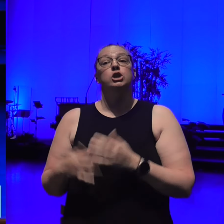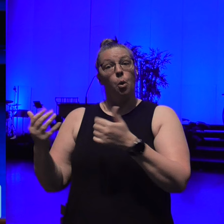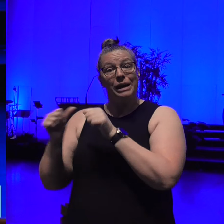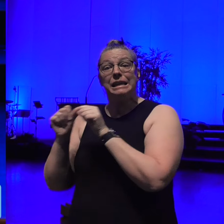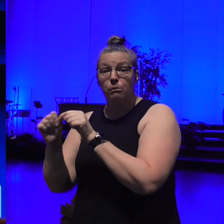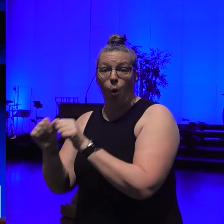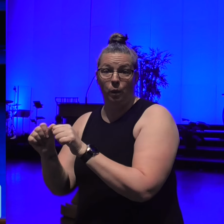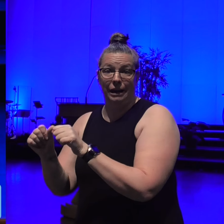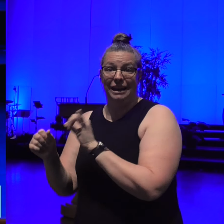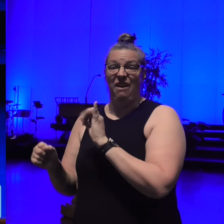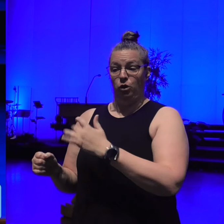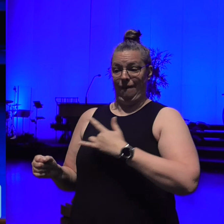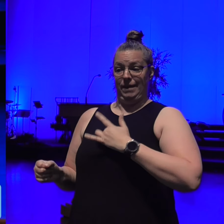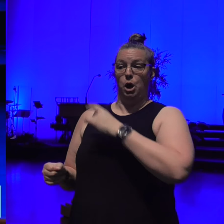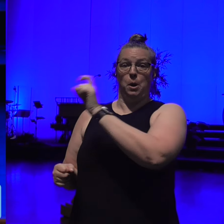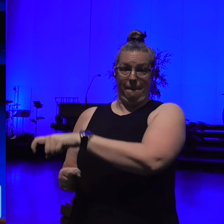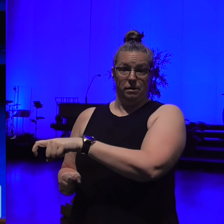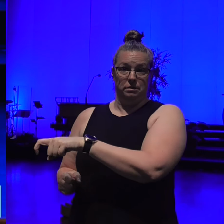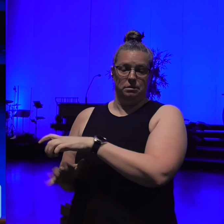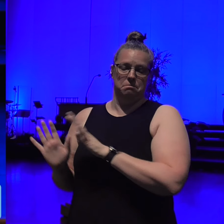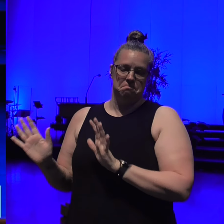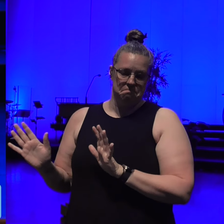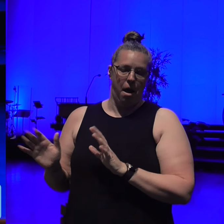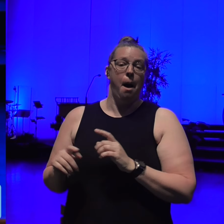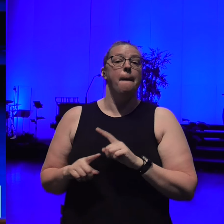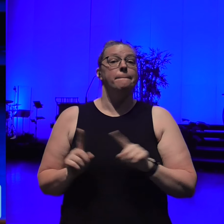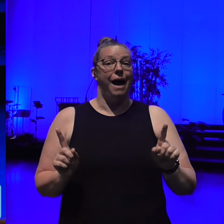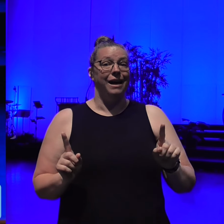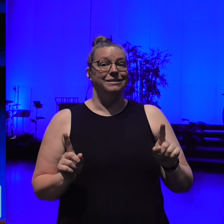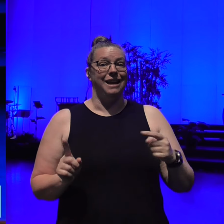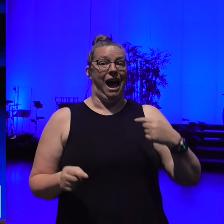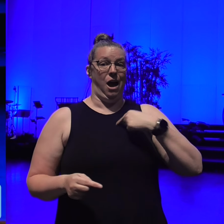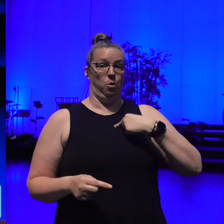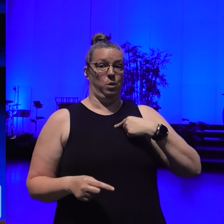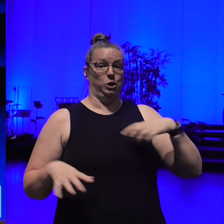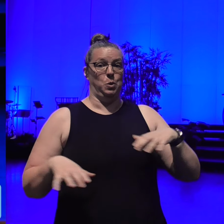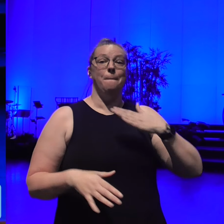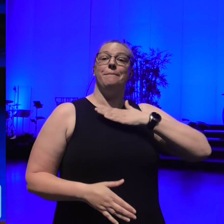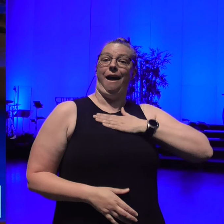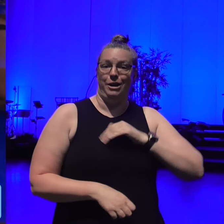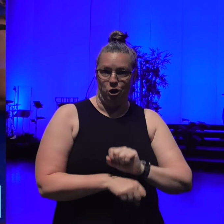tu trabajo si sientes que debes Pero yo también haré mi trabajo en este viaje por carretera